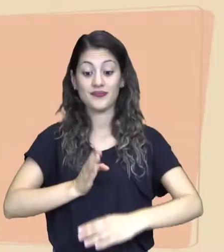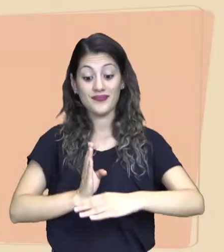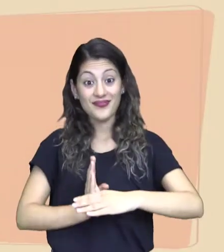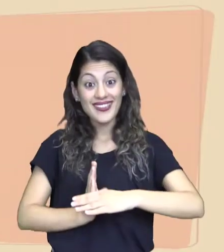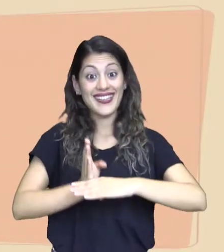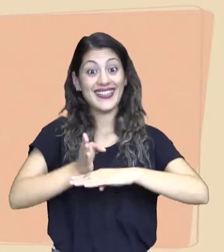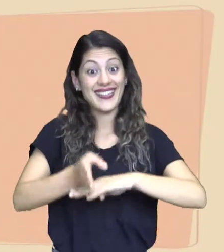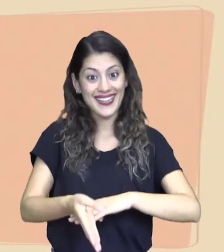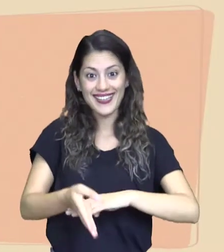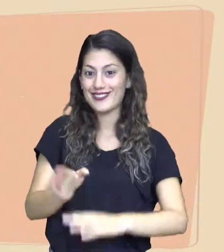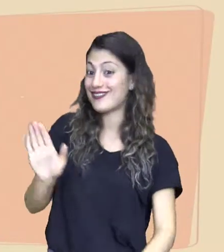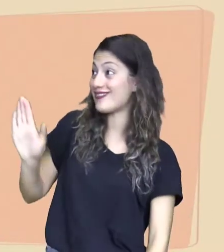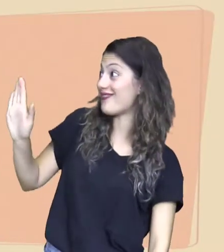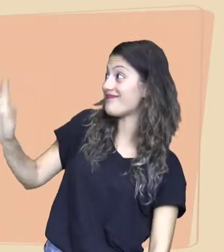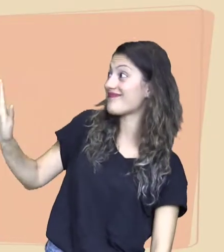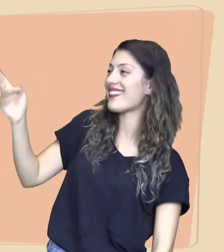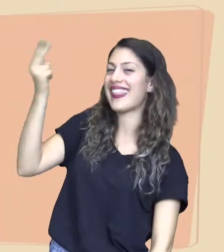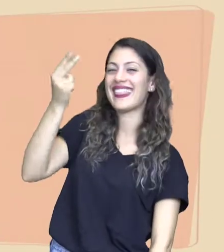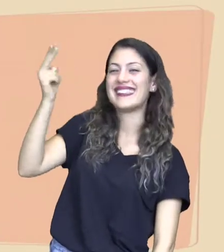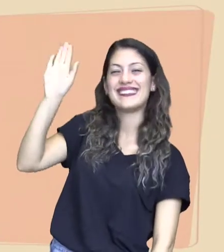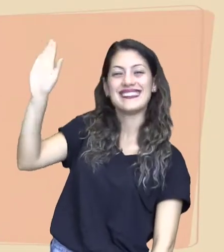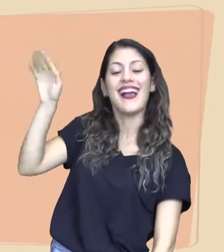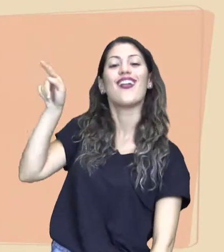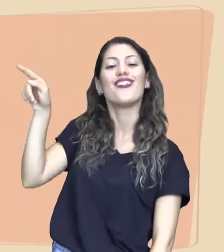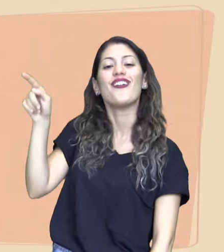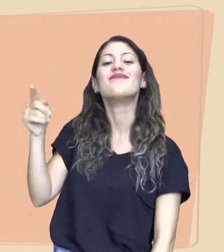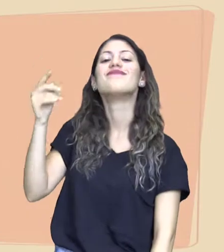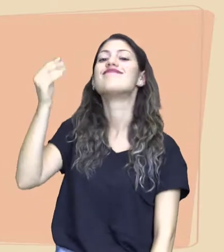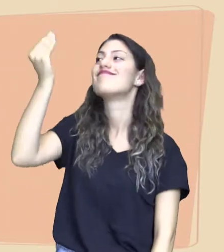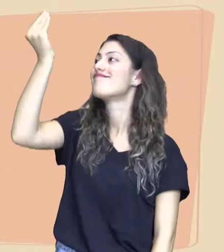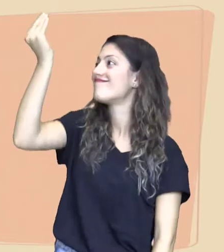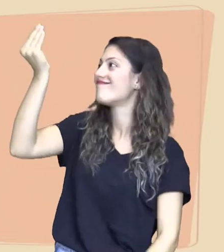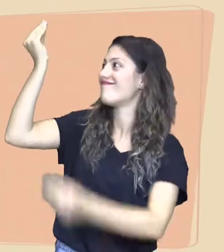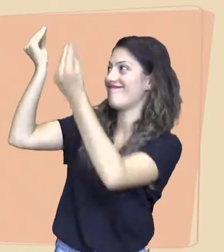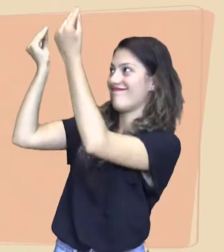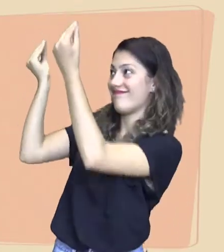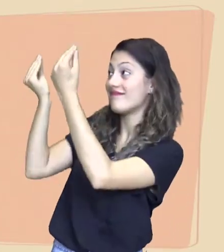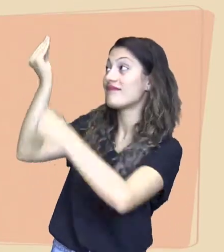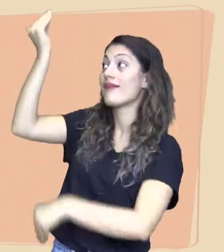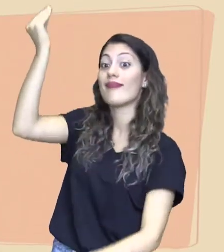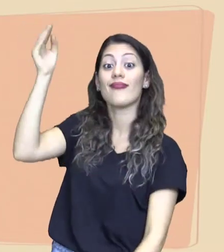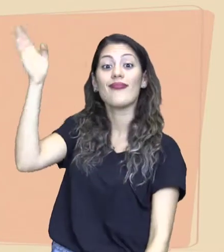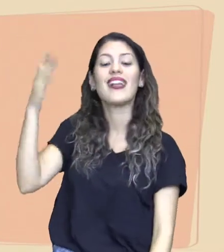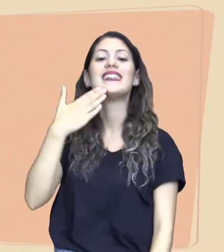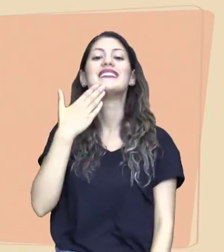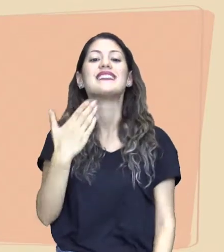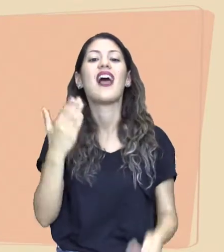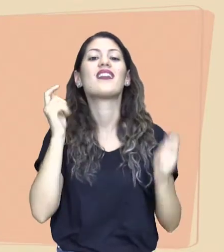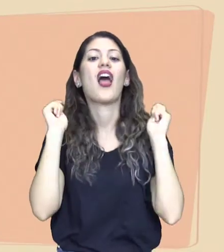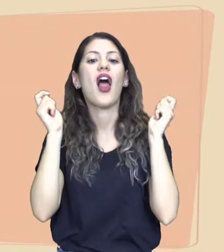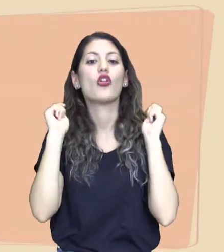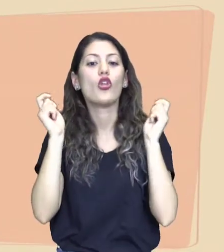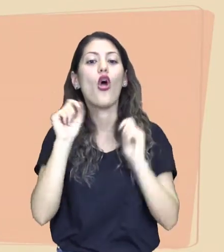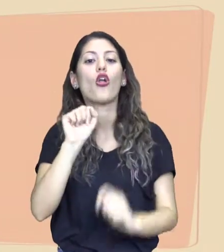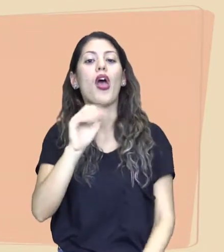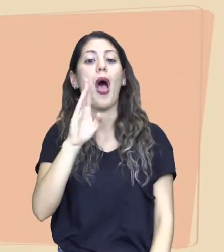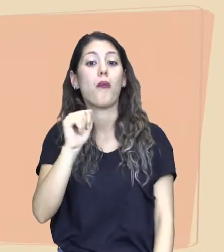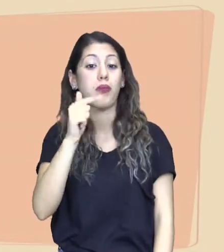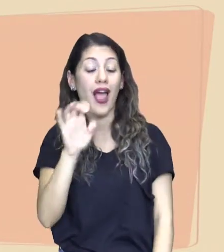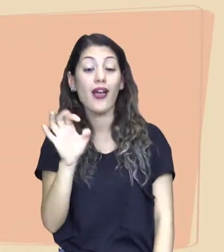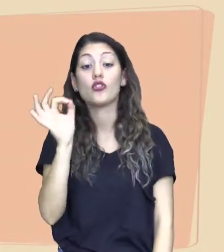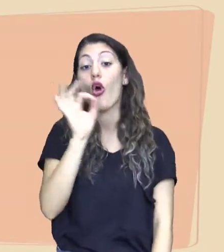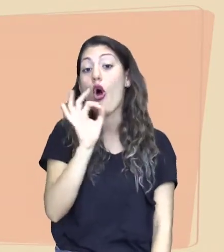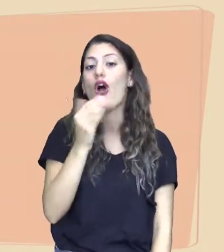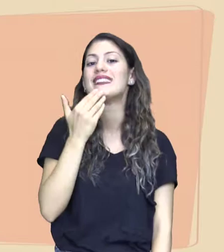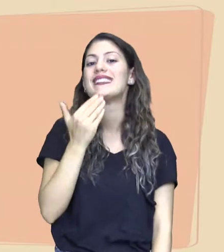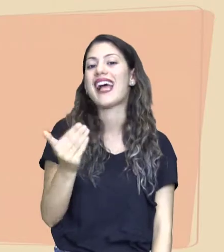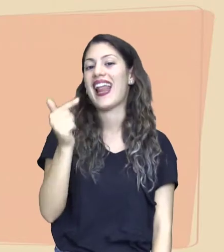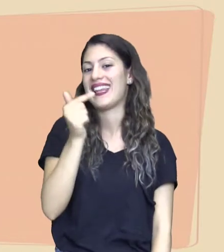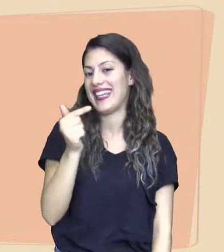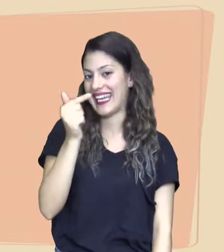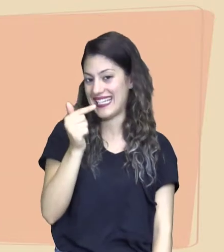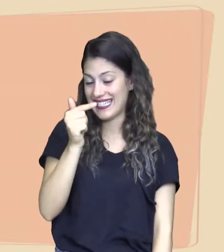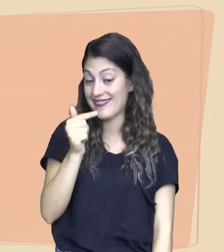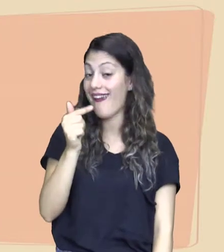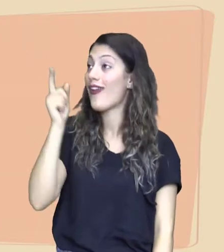In un arcone alla parete destra appare l'immagine di Sant'Antonio Abate (o San Terenziano),